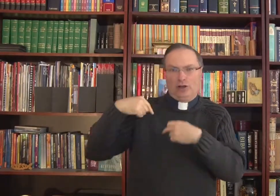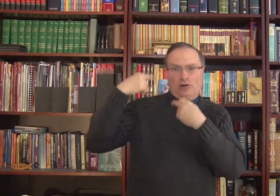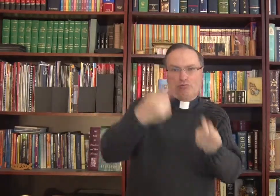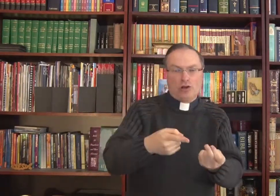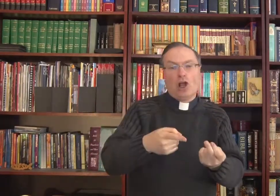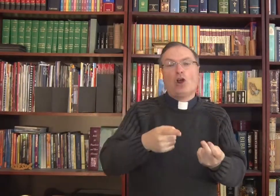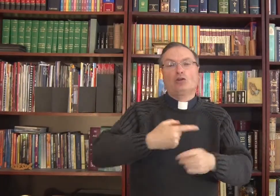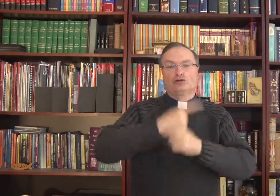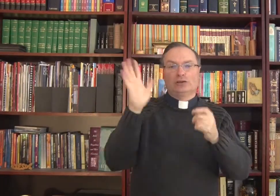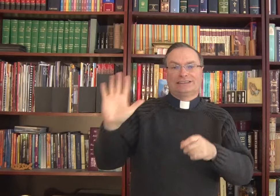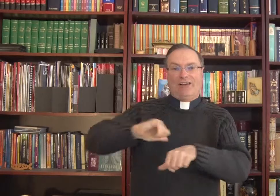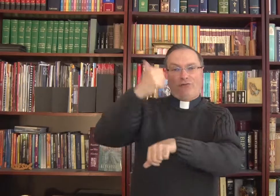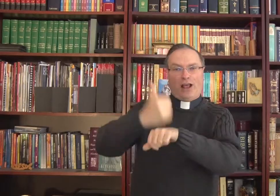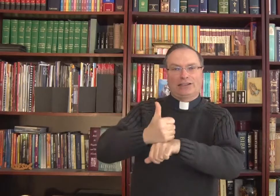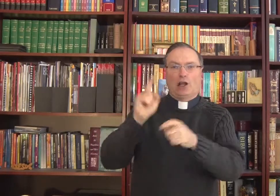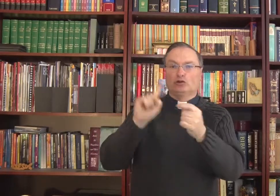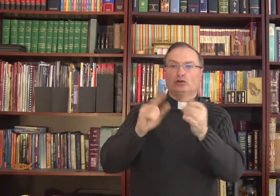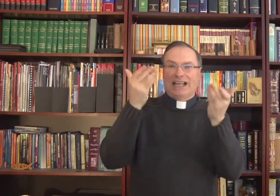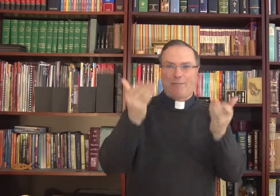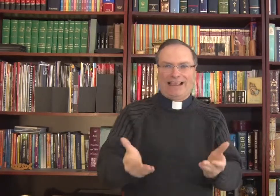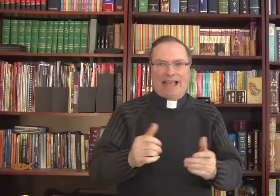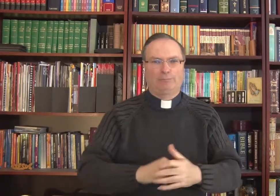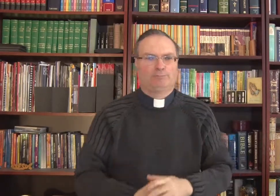depuis le jour de sa fondation jusqu'à maintenant.»